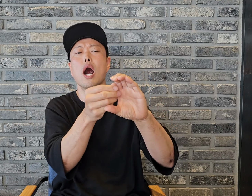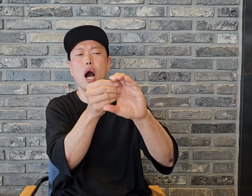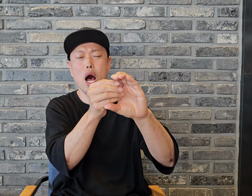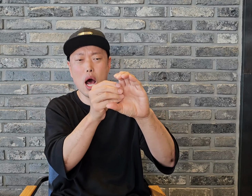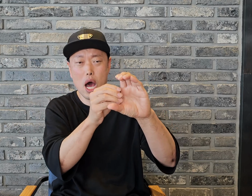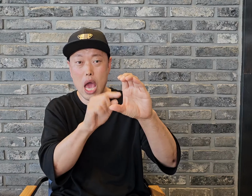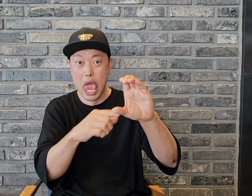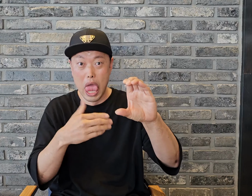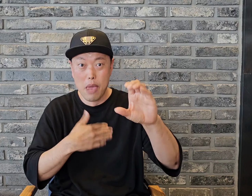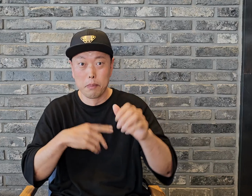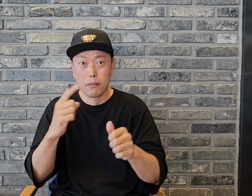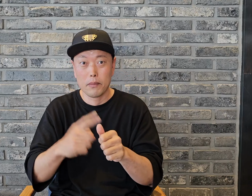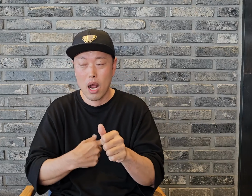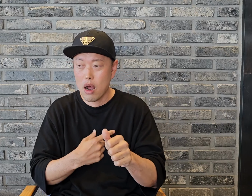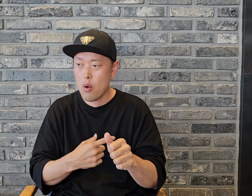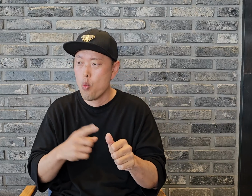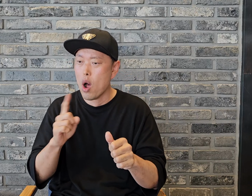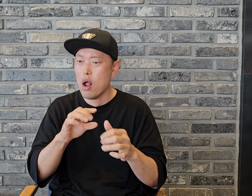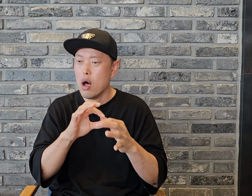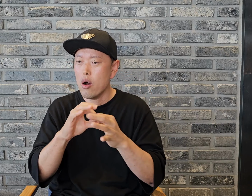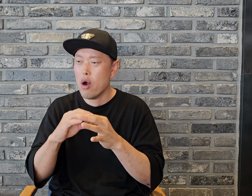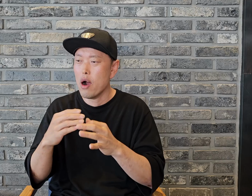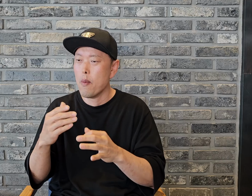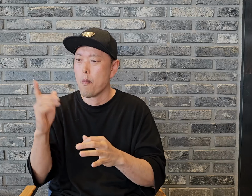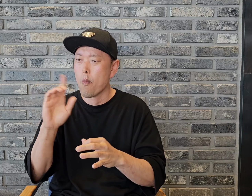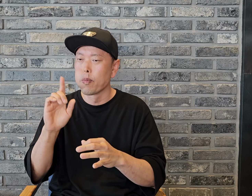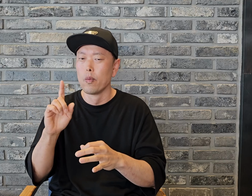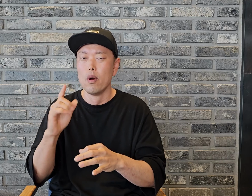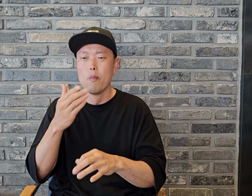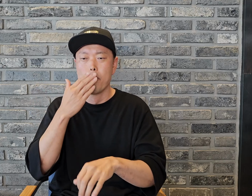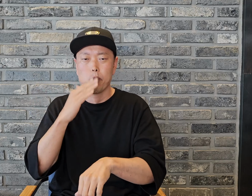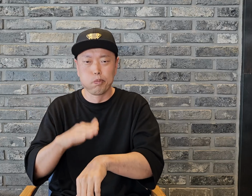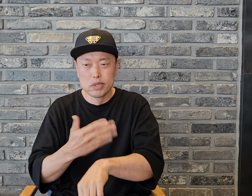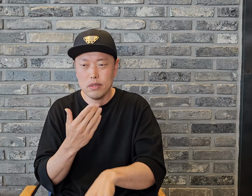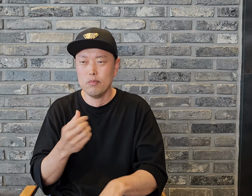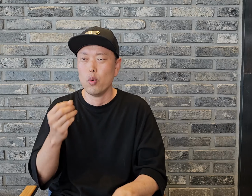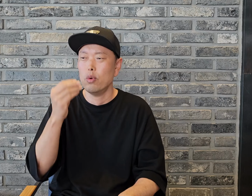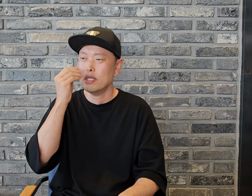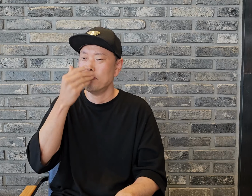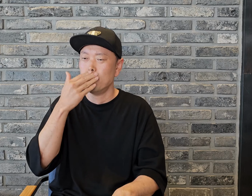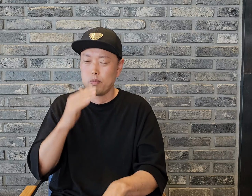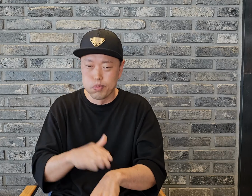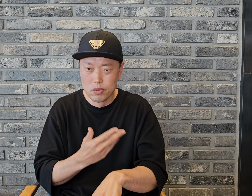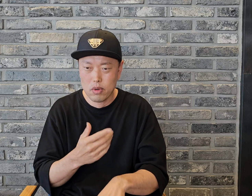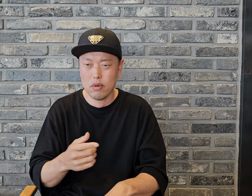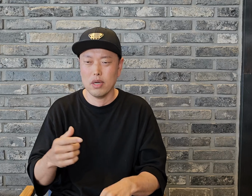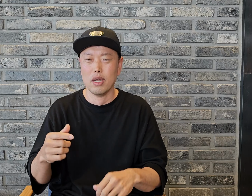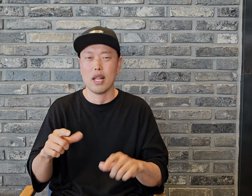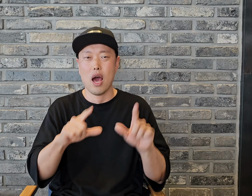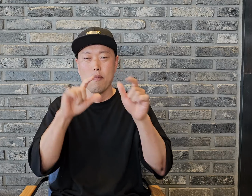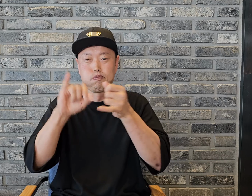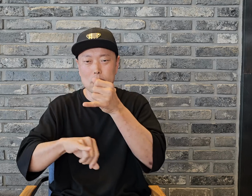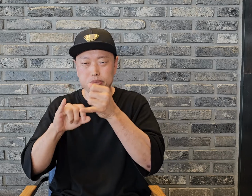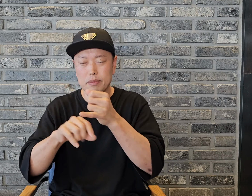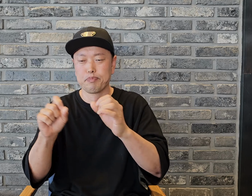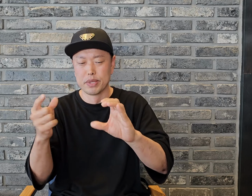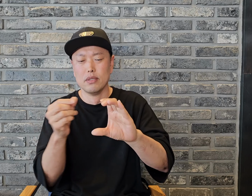los espectadores dirán: '¡Oh, es cierto!' Al hacer esto, realmente comprenderá que comer de forma natural era el problema, que los alimentos grasos estaban mal y que su estilo de vida estaba mal.